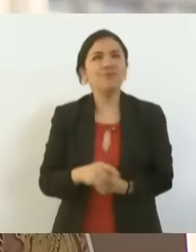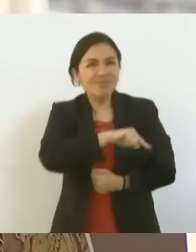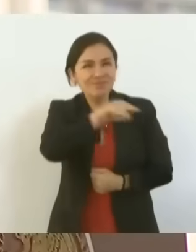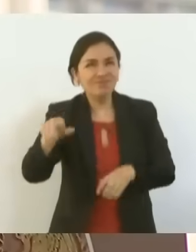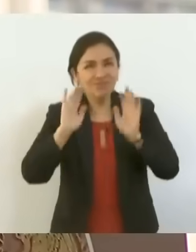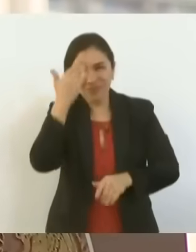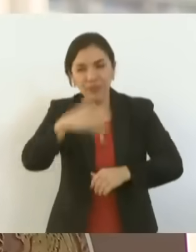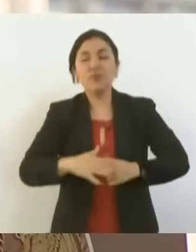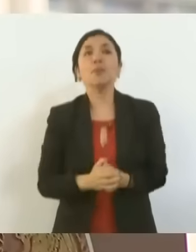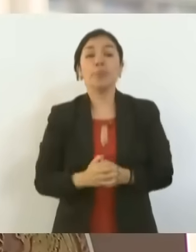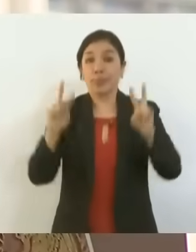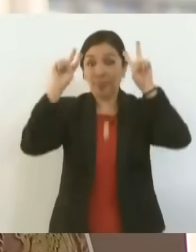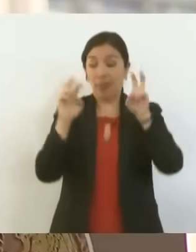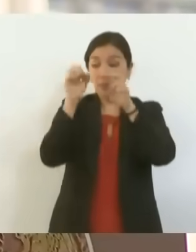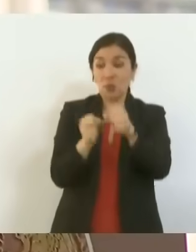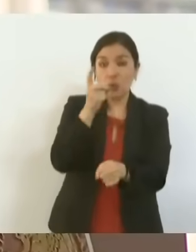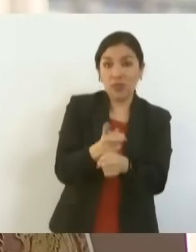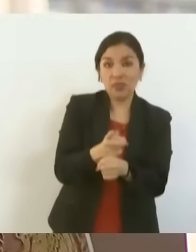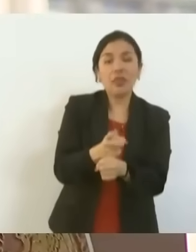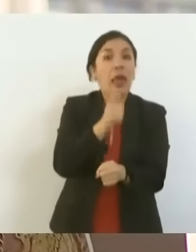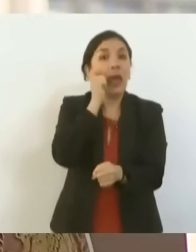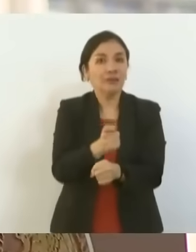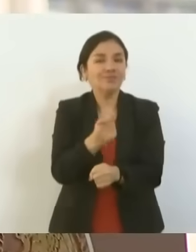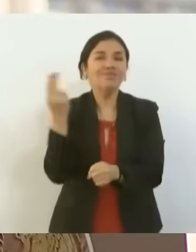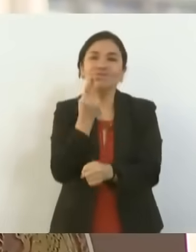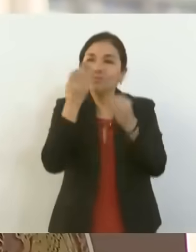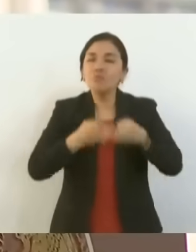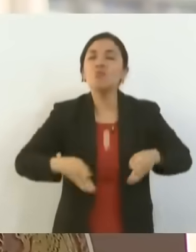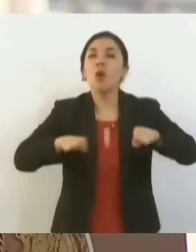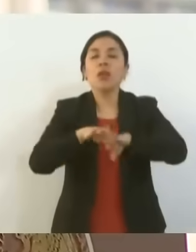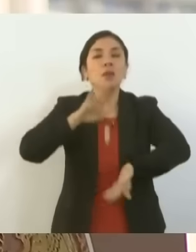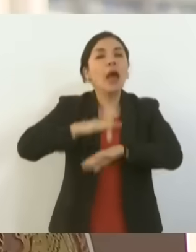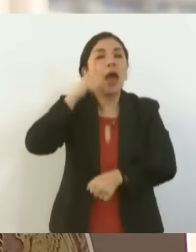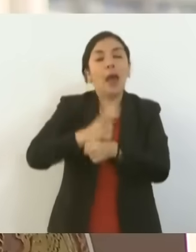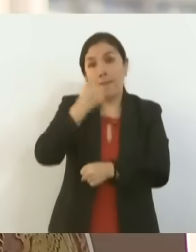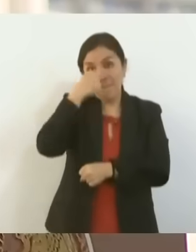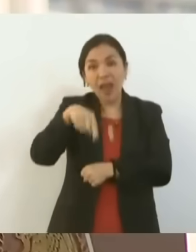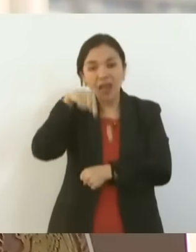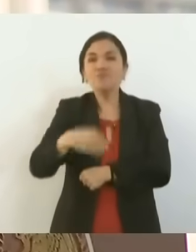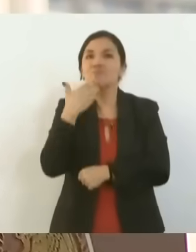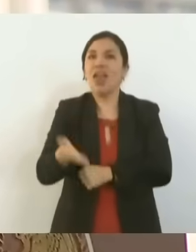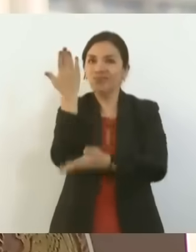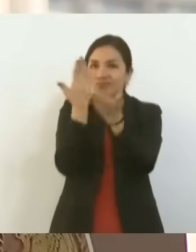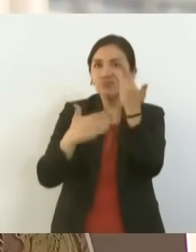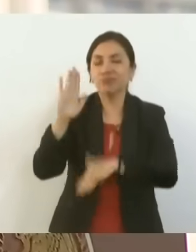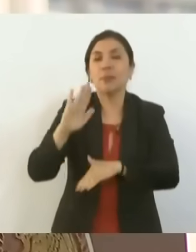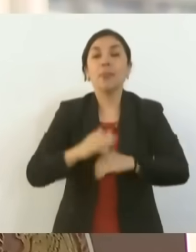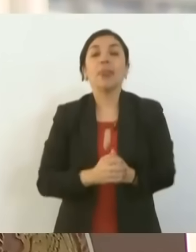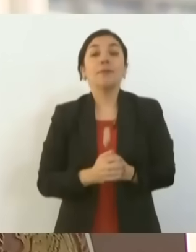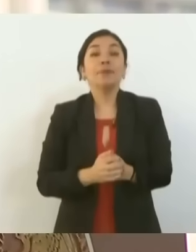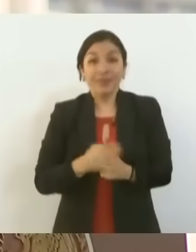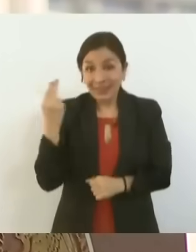la seguridad es la condición esencial que impulsa nuestro potencial y desarrollo. Y esta necesidad,